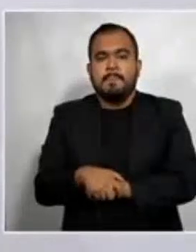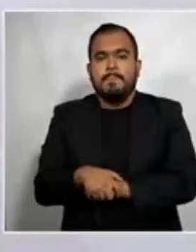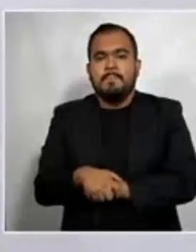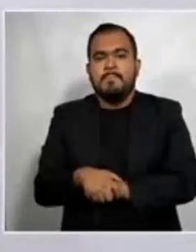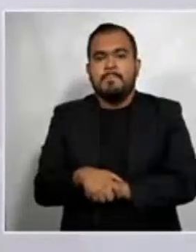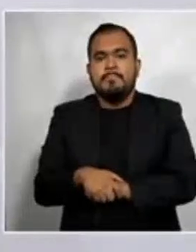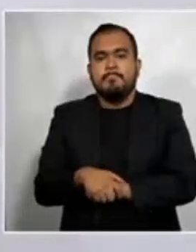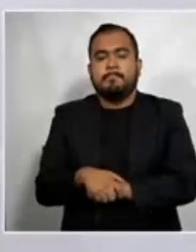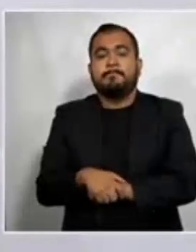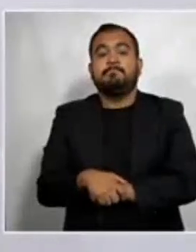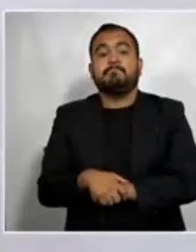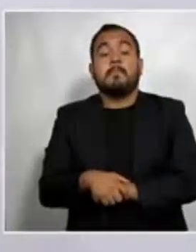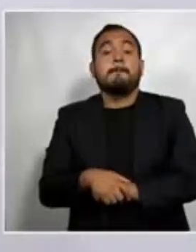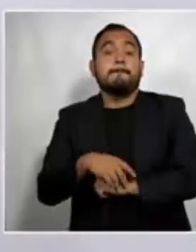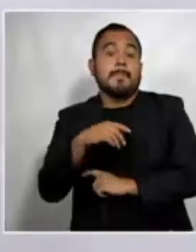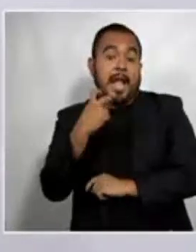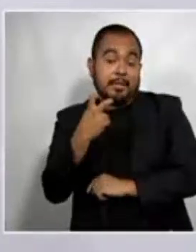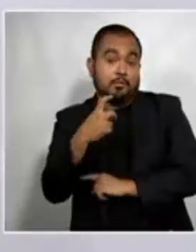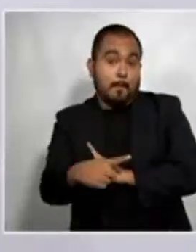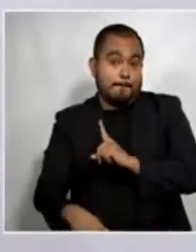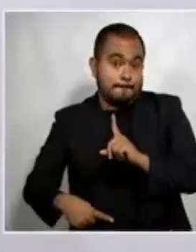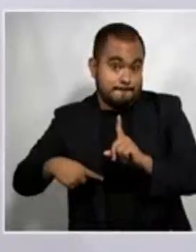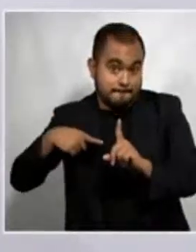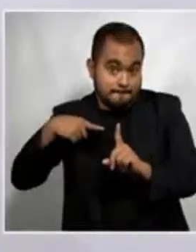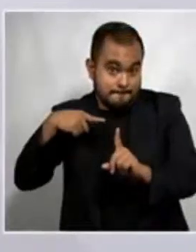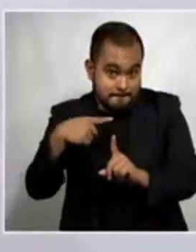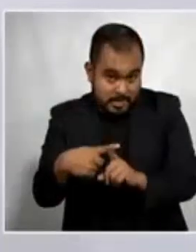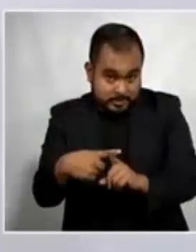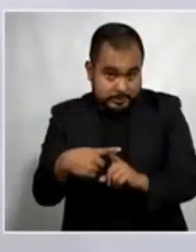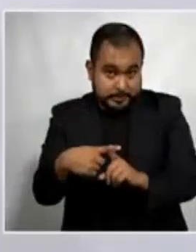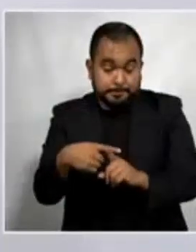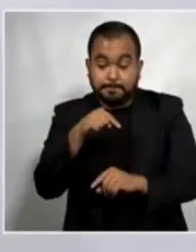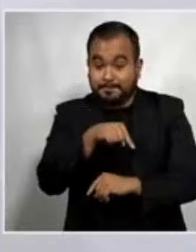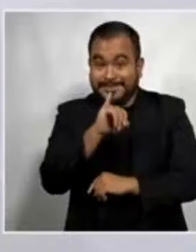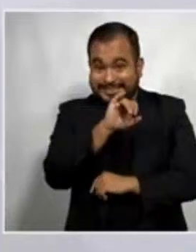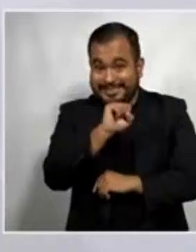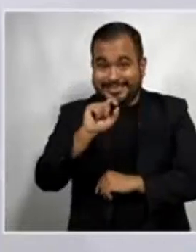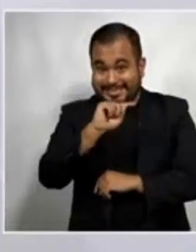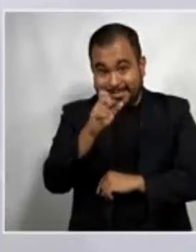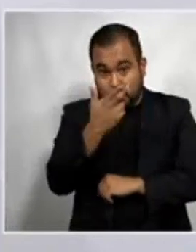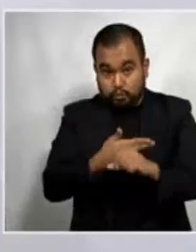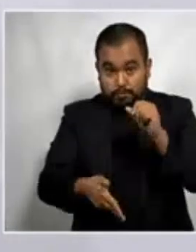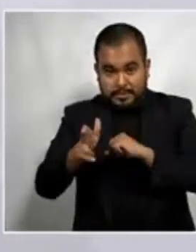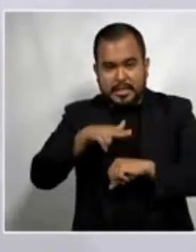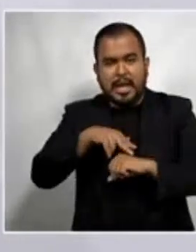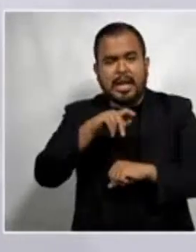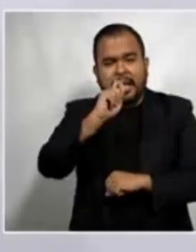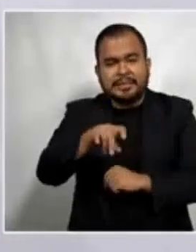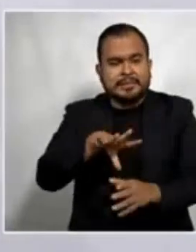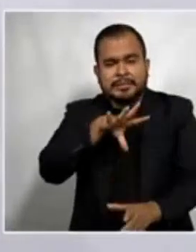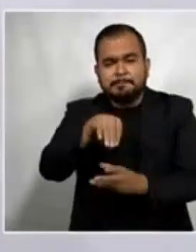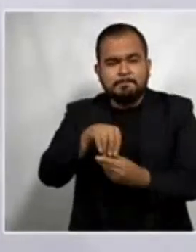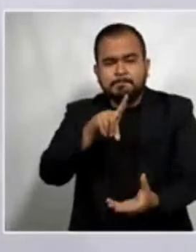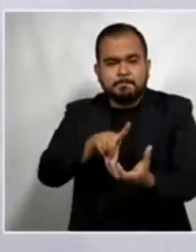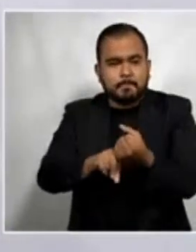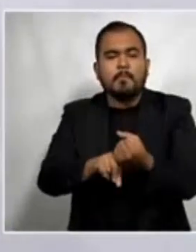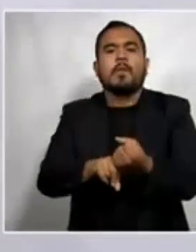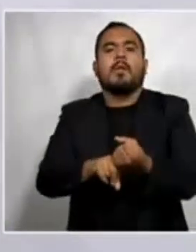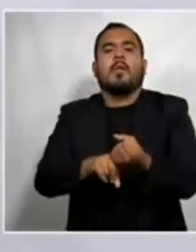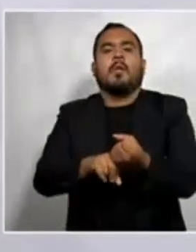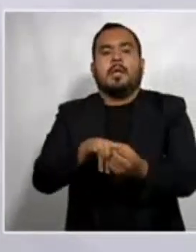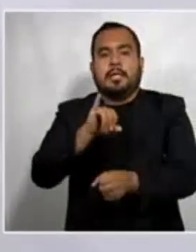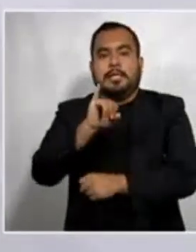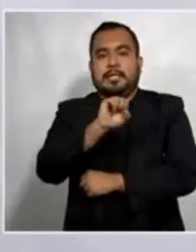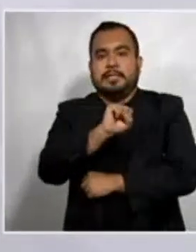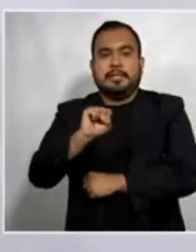y más aún cuando este forma parte del rescate de una institución como el Iste,